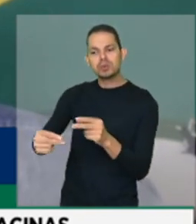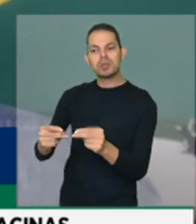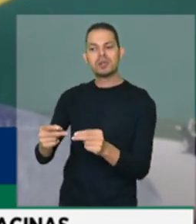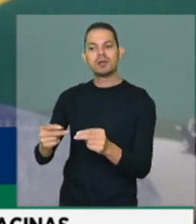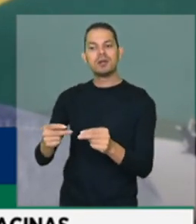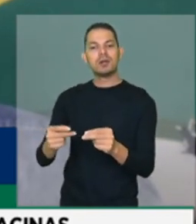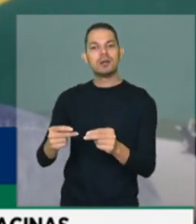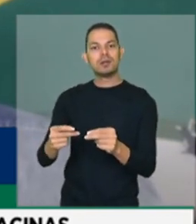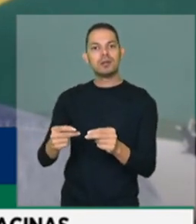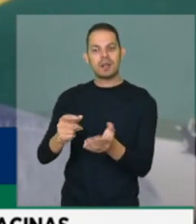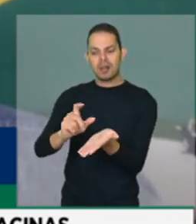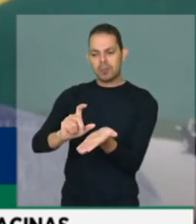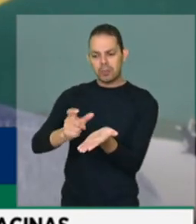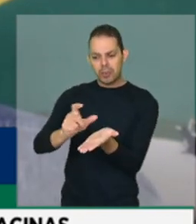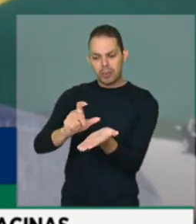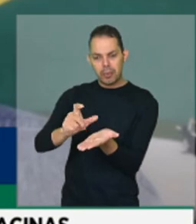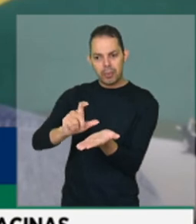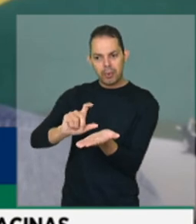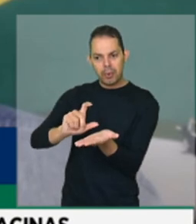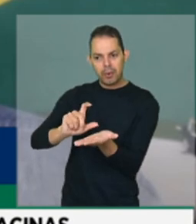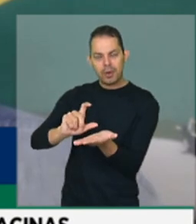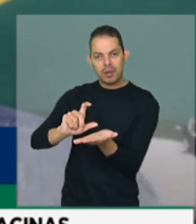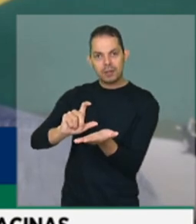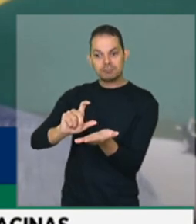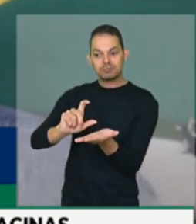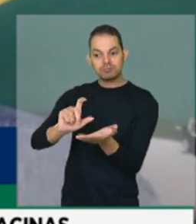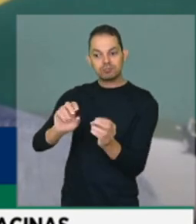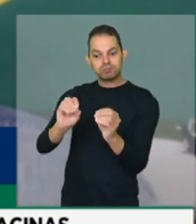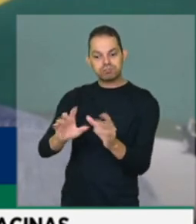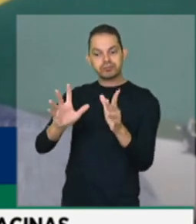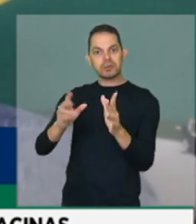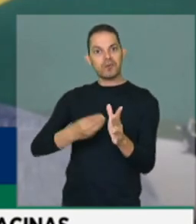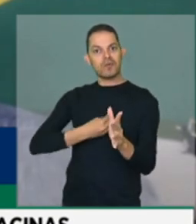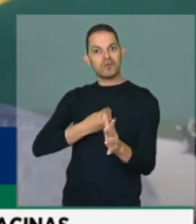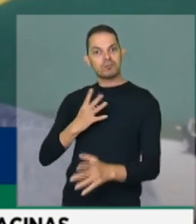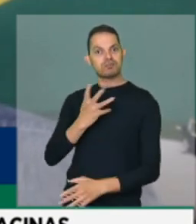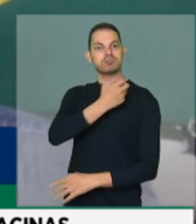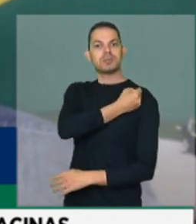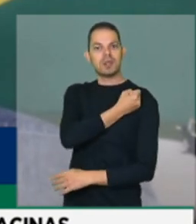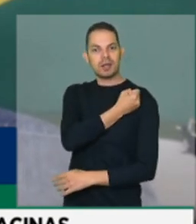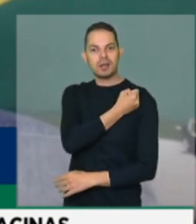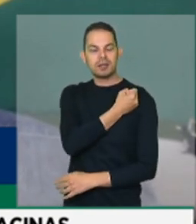CADA VEZ MAIS DESSAS AMPOLAS, ESSAS... AMPOLAS MÁGICAS QUE HOJE VÊM TRAZER UM ALENTO DE VIDA PARA TODOS NÓS. O